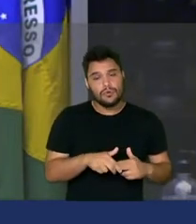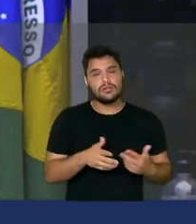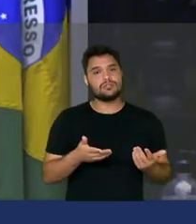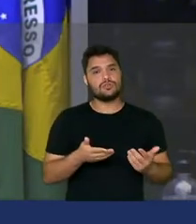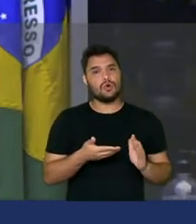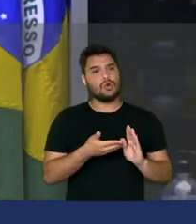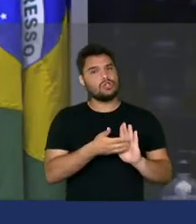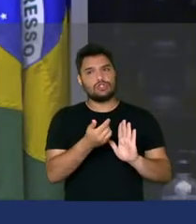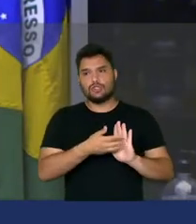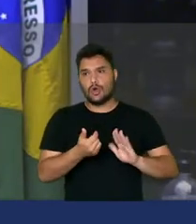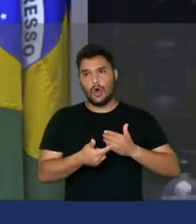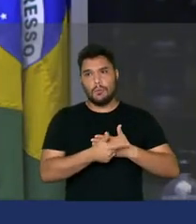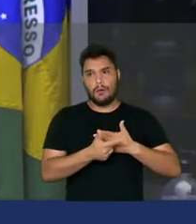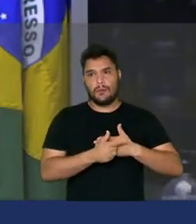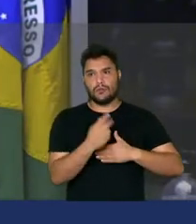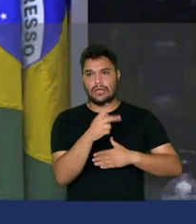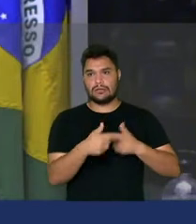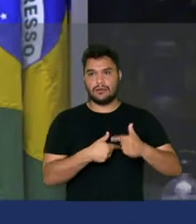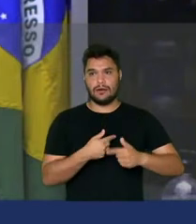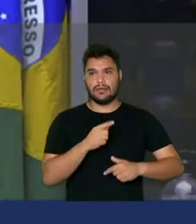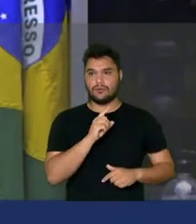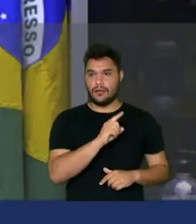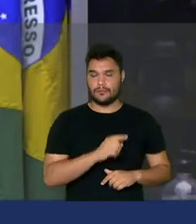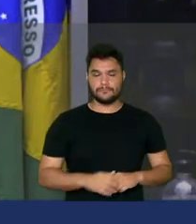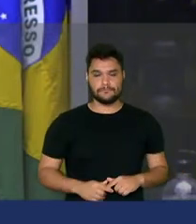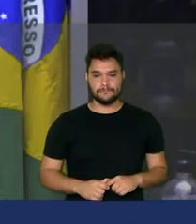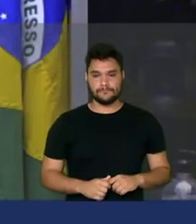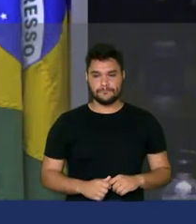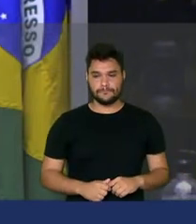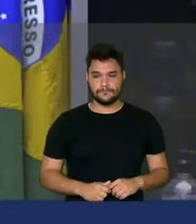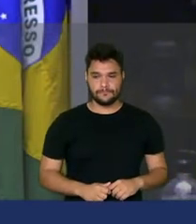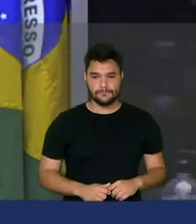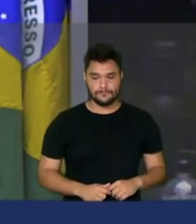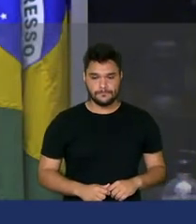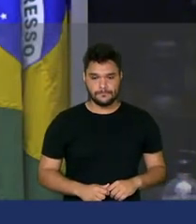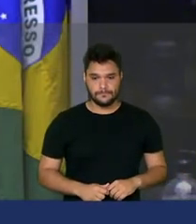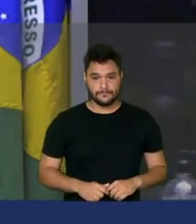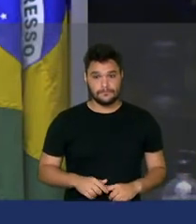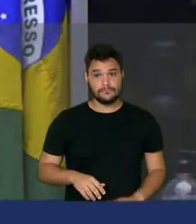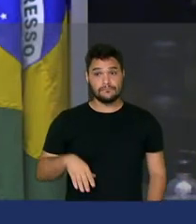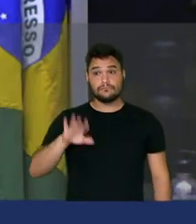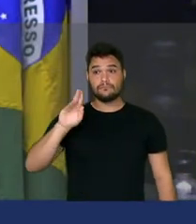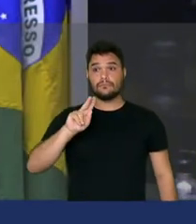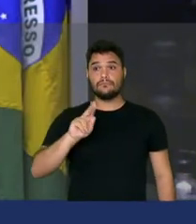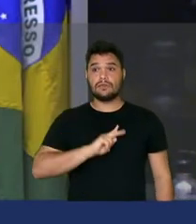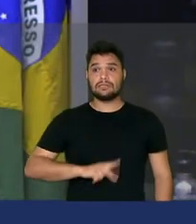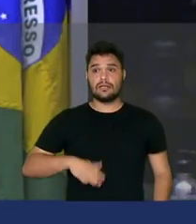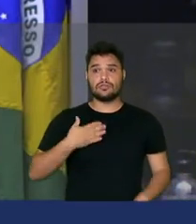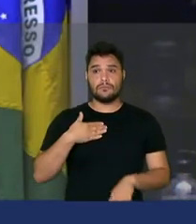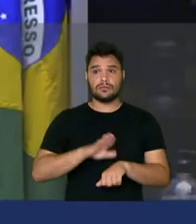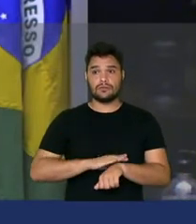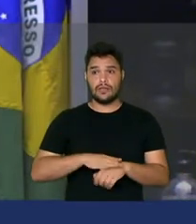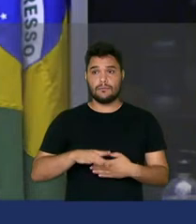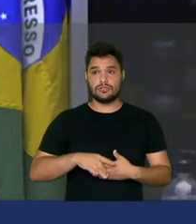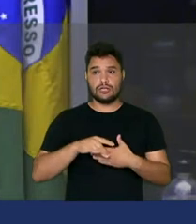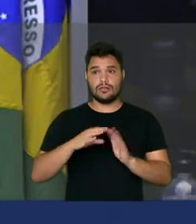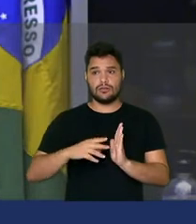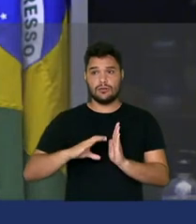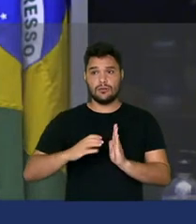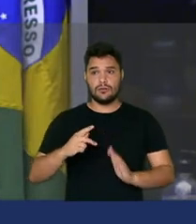E RETALIAÇÕES QUE CULMINARAM CO COM O ESVAZIAMENTO DE SUAS FUNÇÕES. -- [DEPUTADA]: